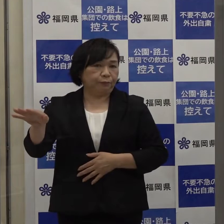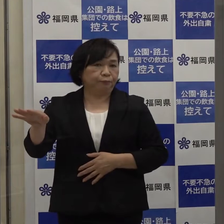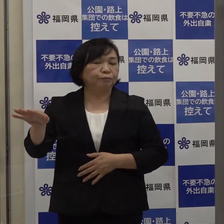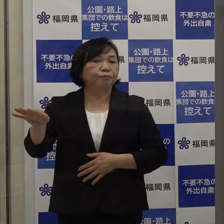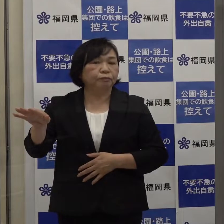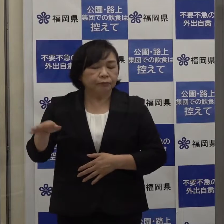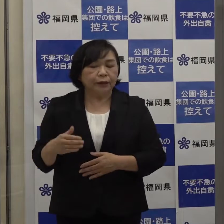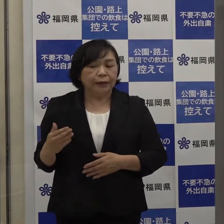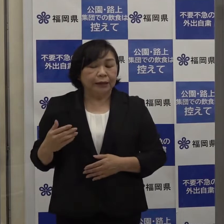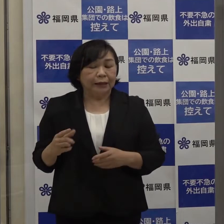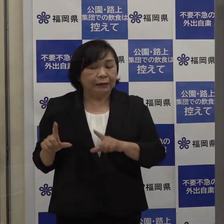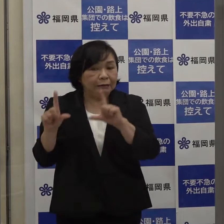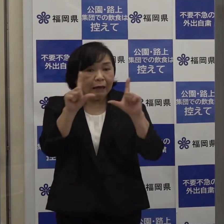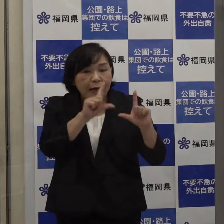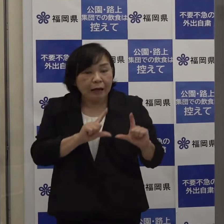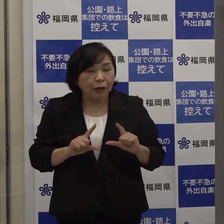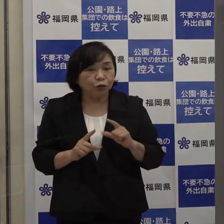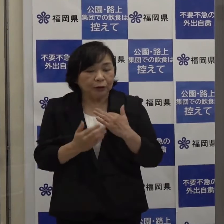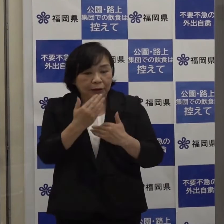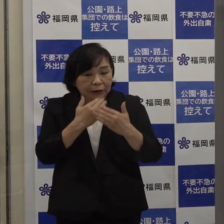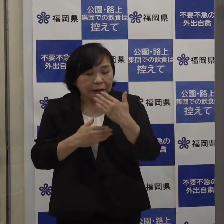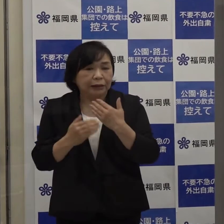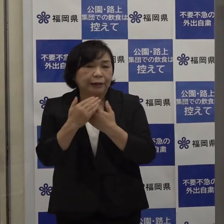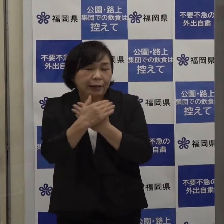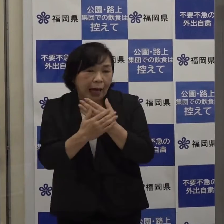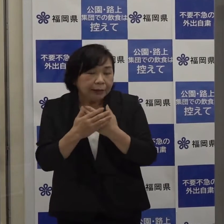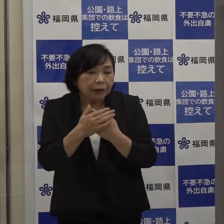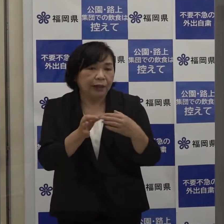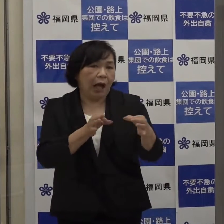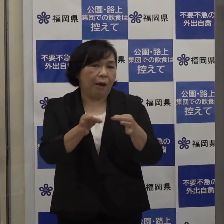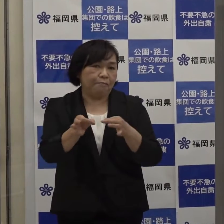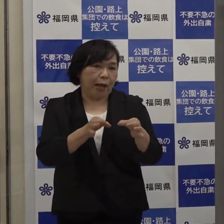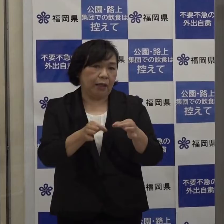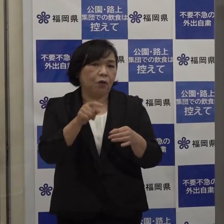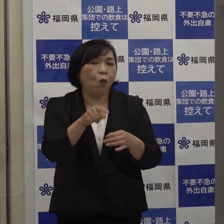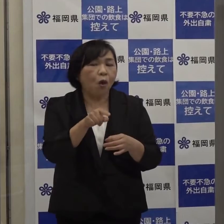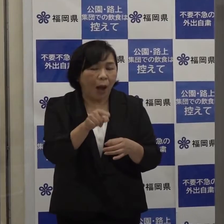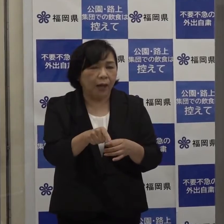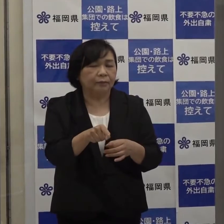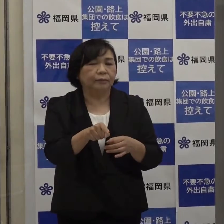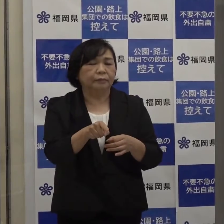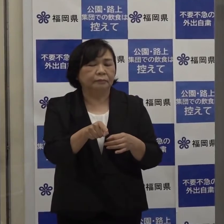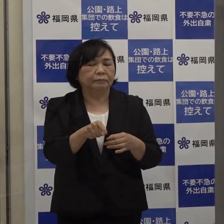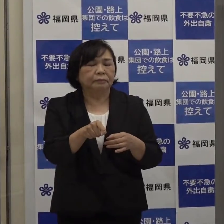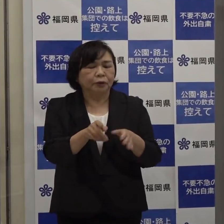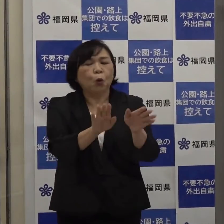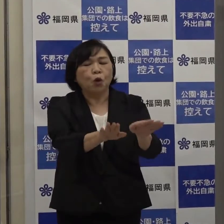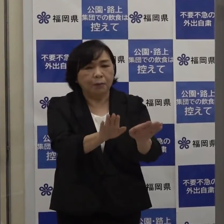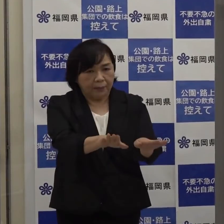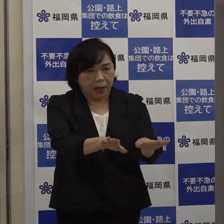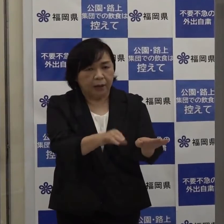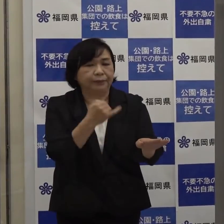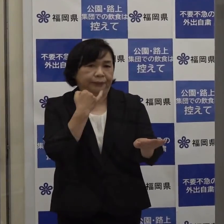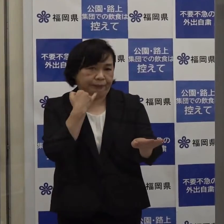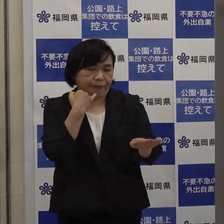生活必需品の販売や生活必需サービスは休業要請の対象から除きます